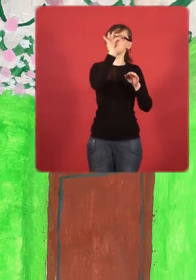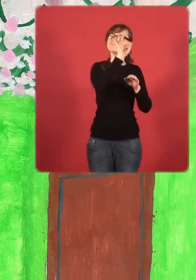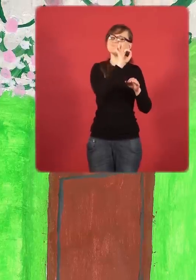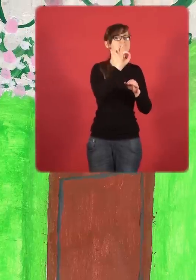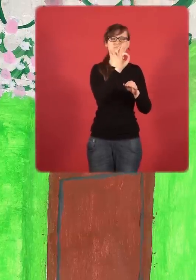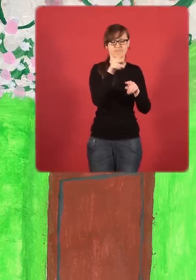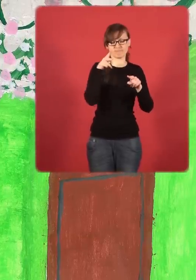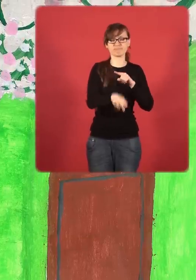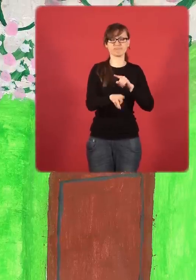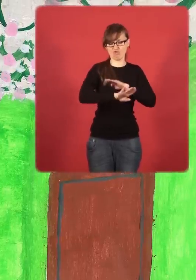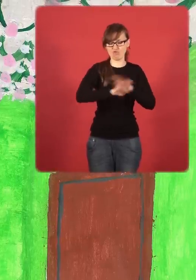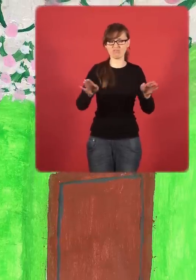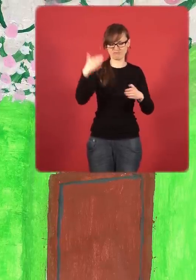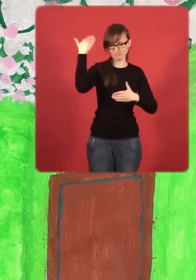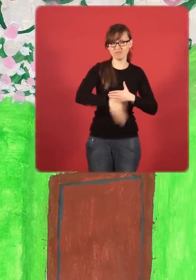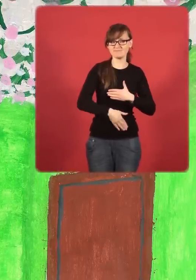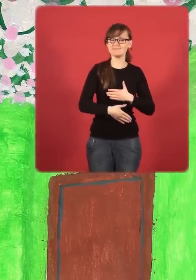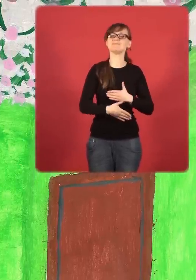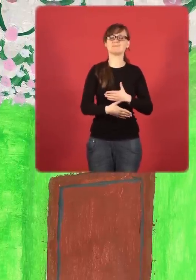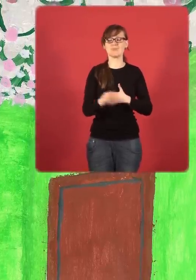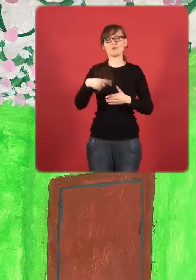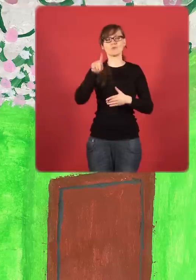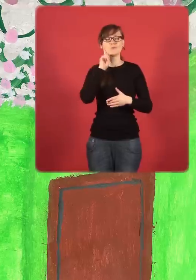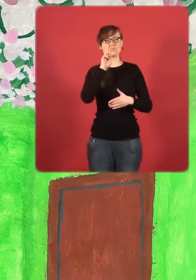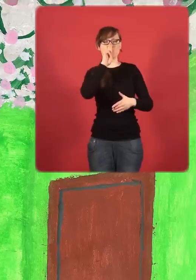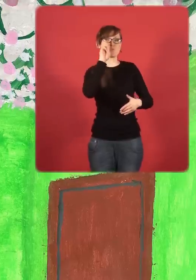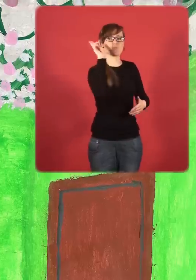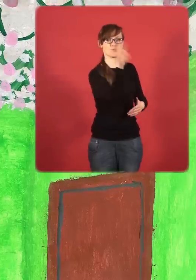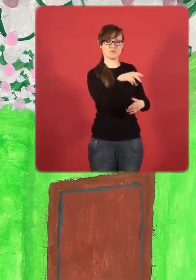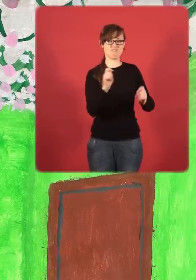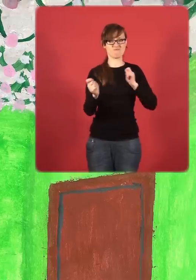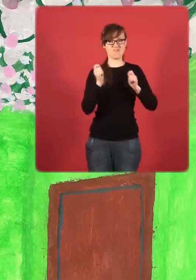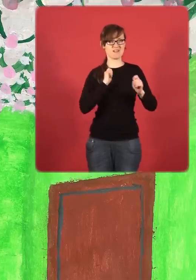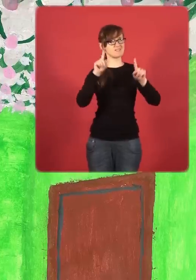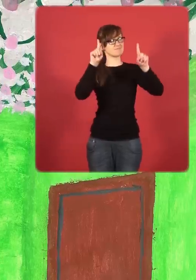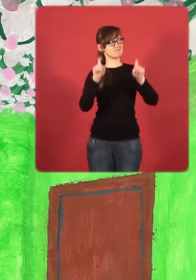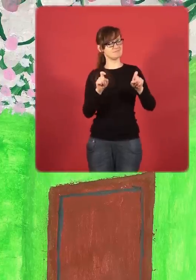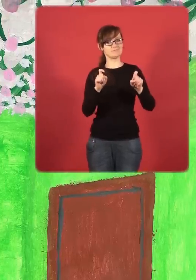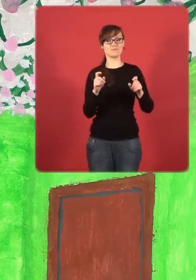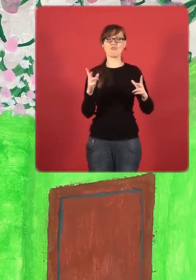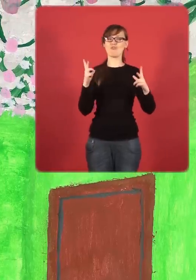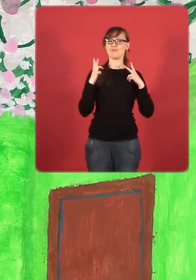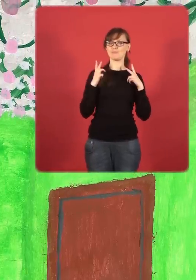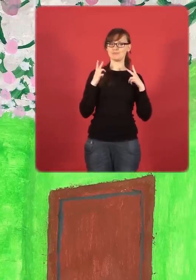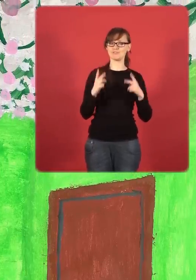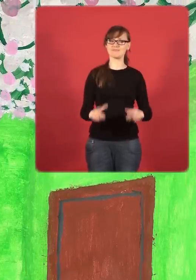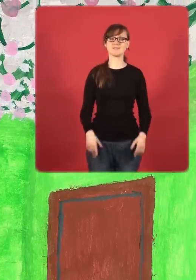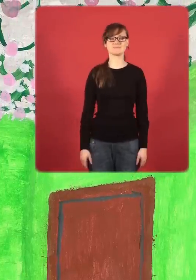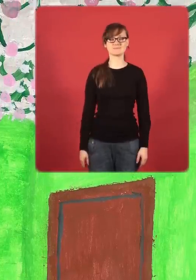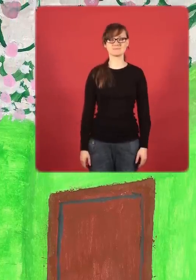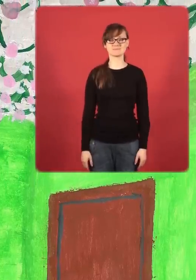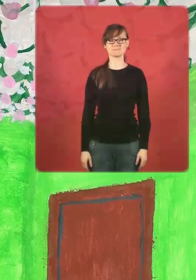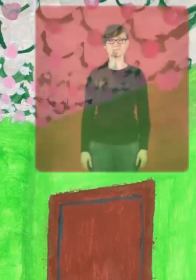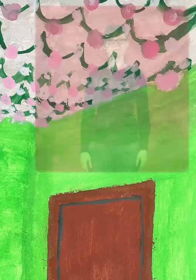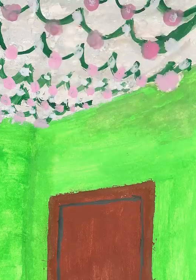Uroczystość została przerwana, chłopcy zemścili się, zaczęły się wakacje.